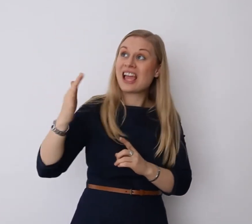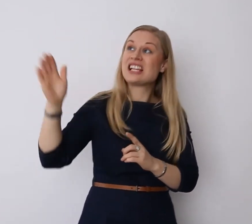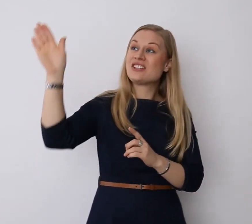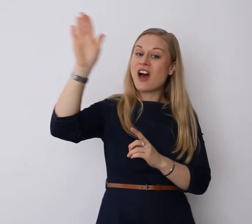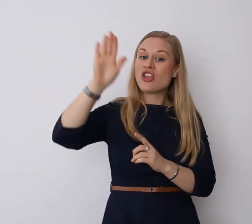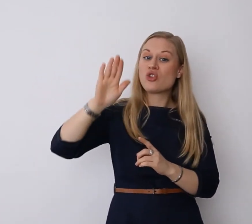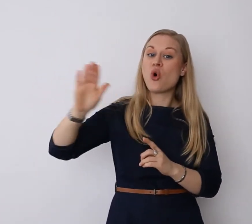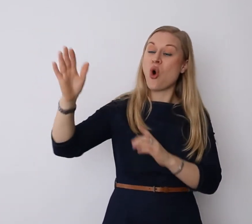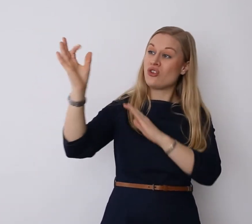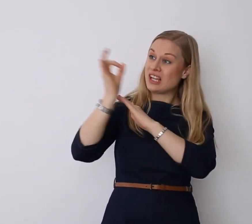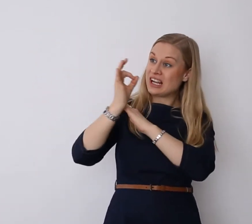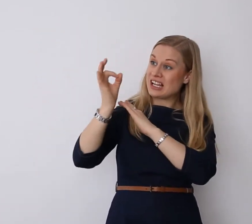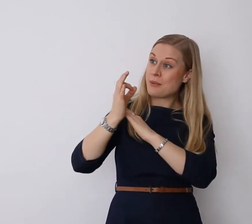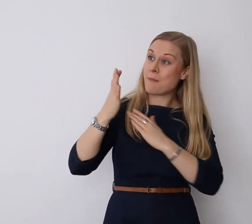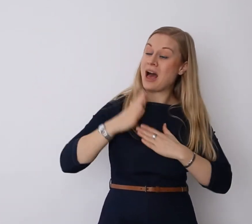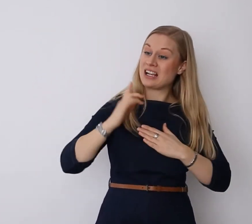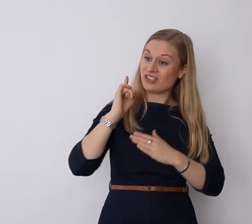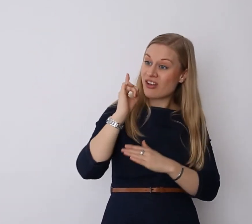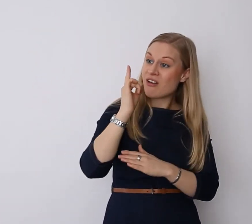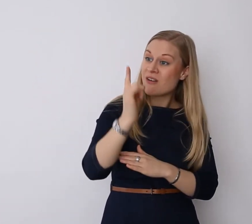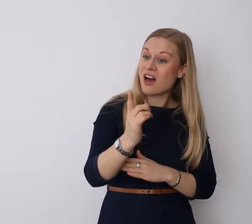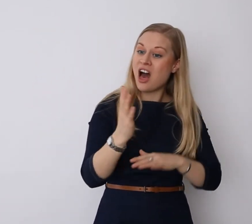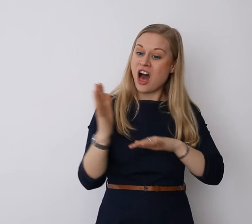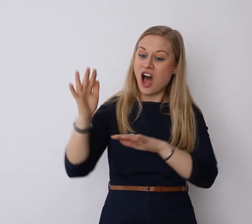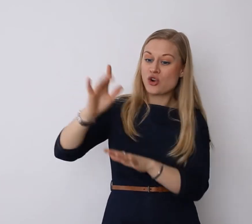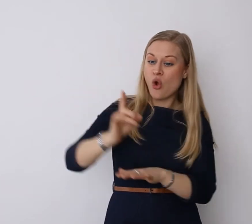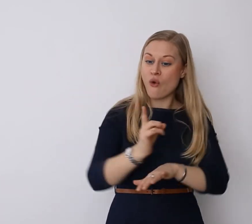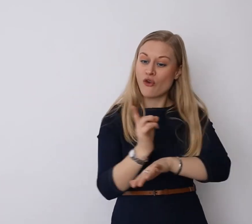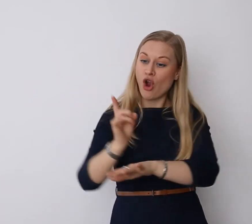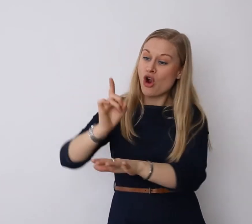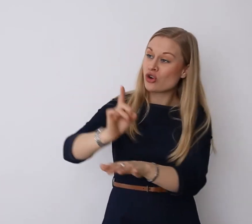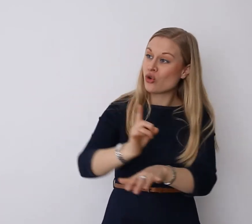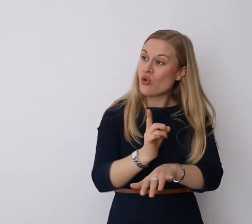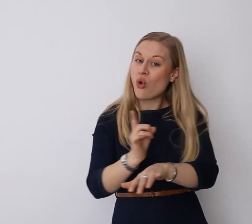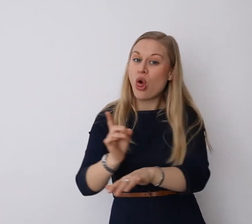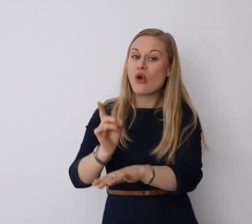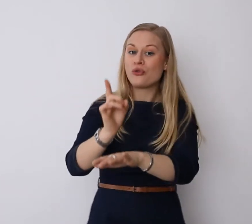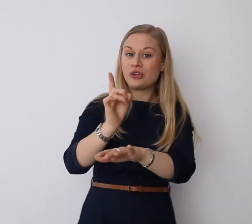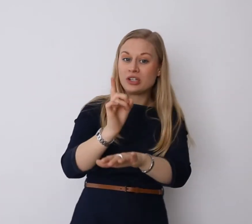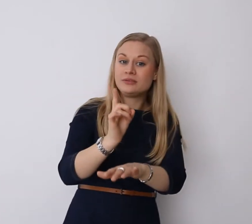Geest van God, leer mij te gaan over de golven,